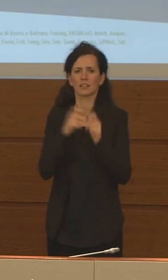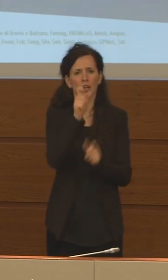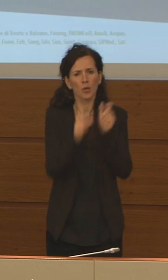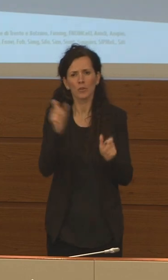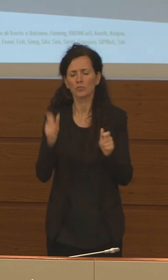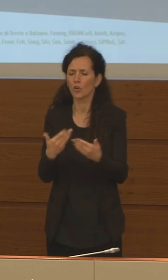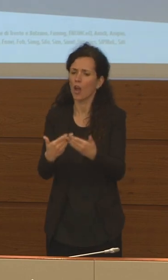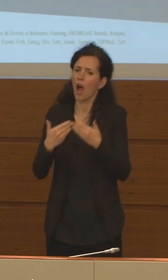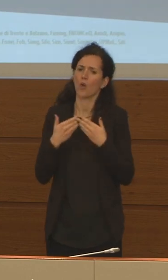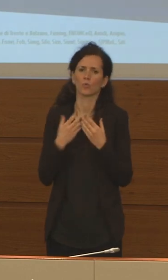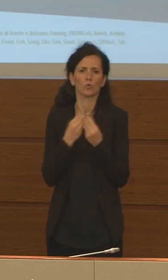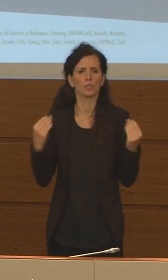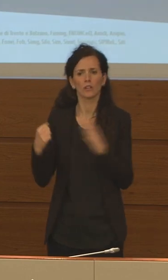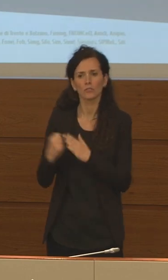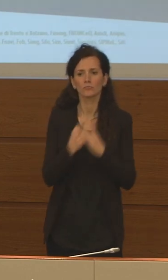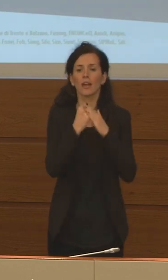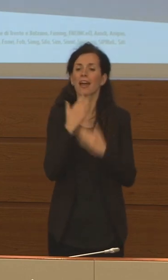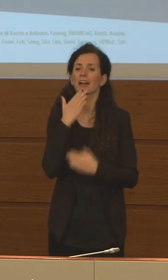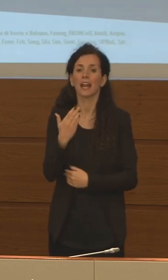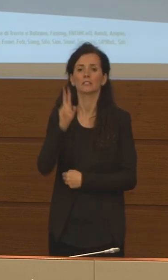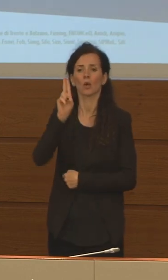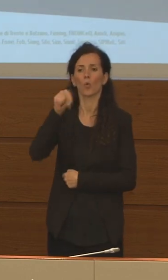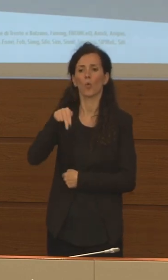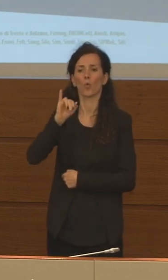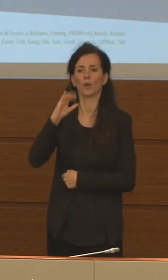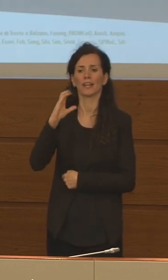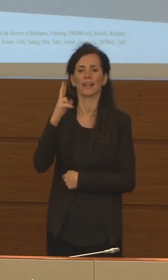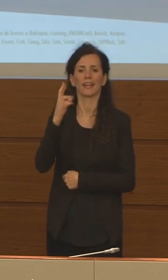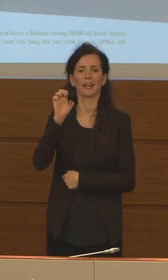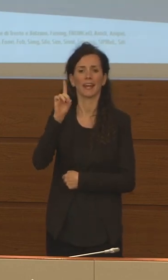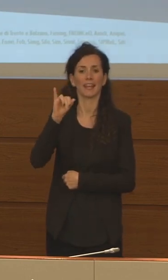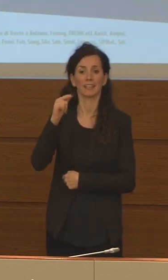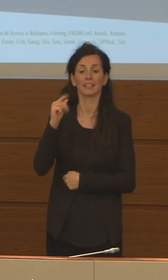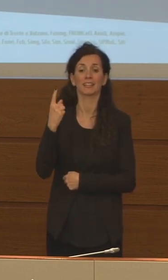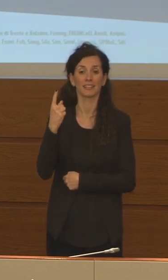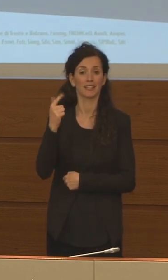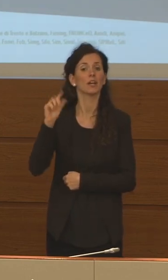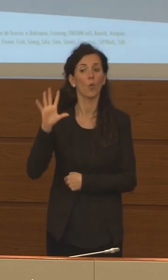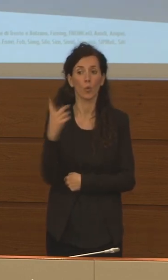un supporto voglio ringraziare UniCredit e l'amministratore delegato Jean Pierre Mustier